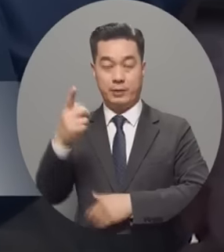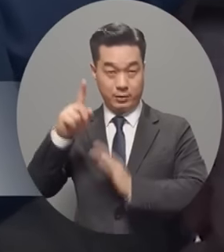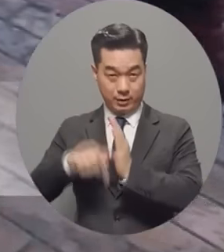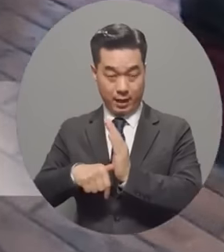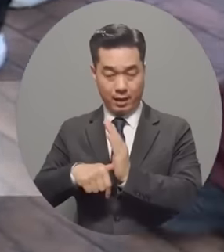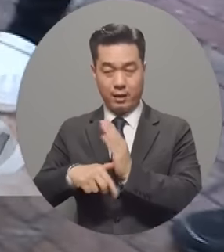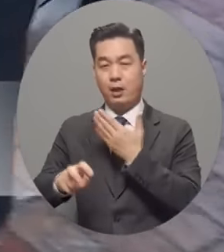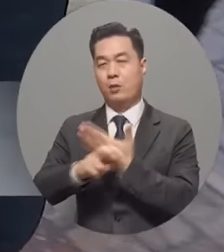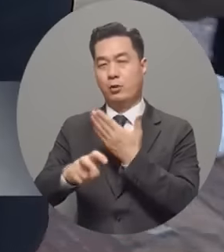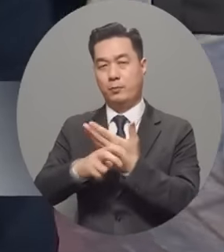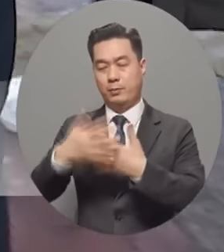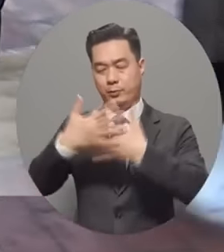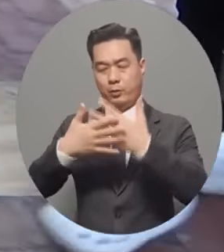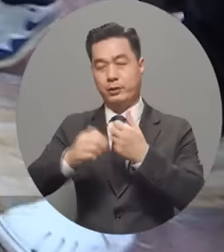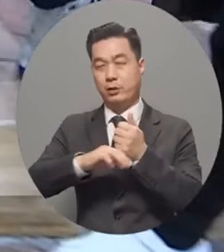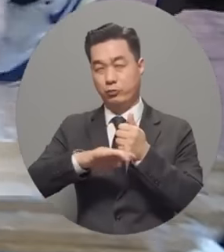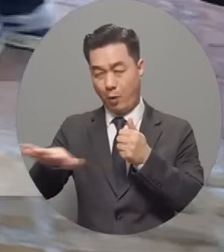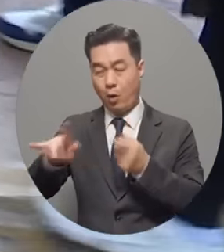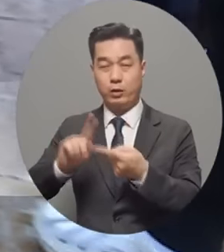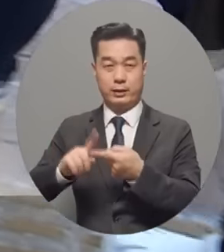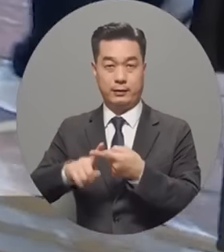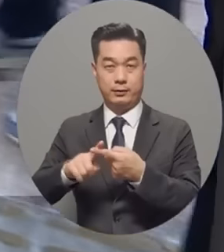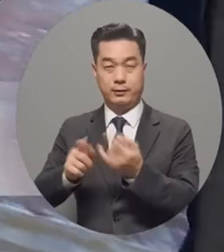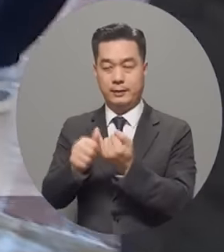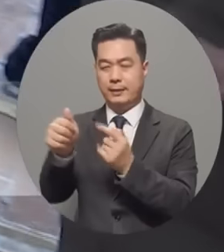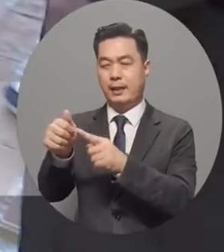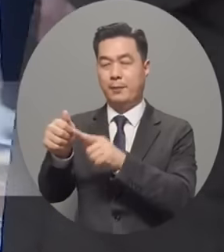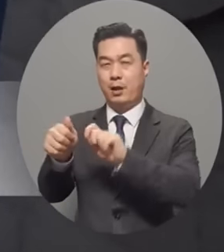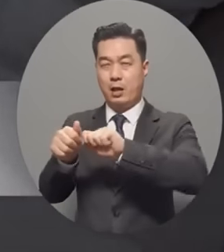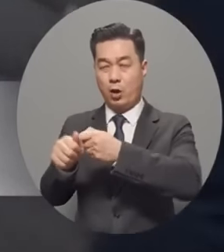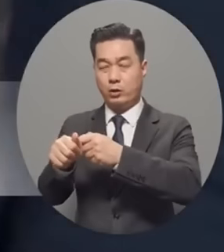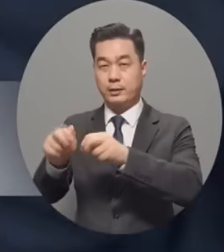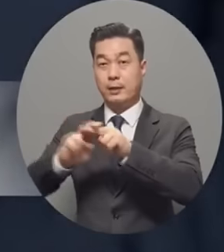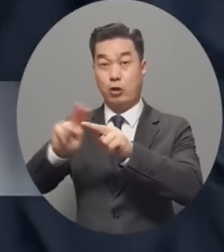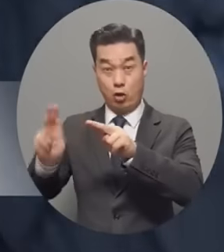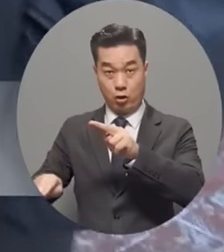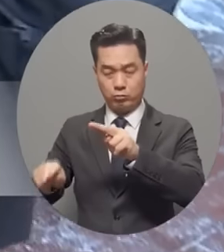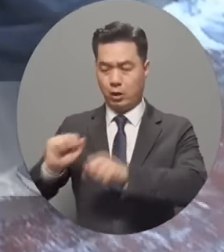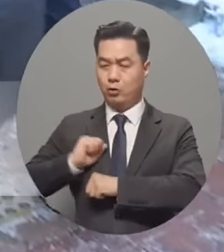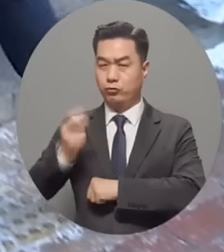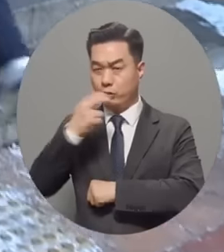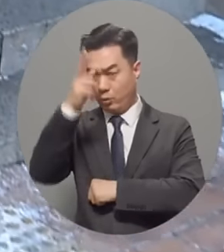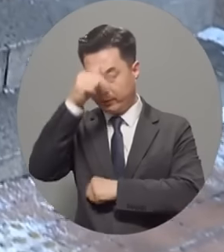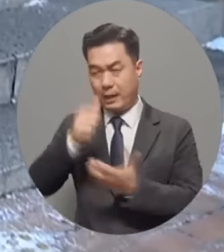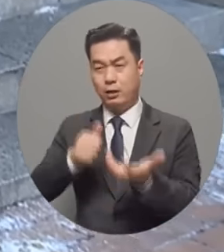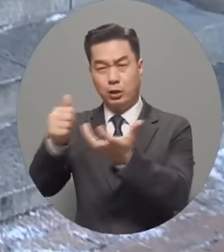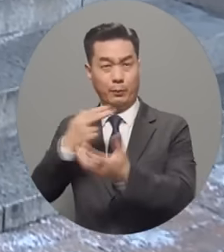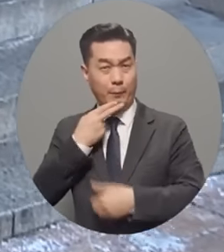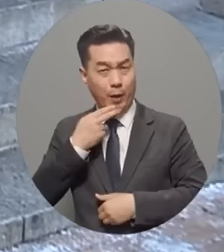지난 2021년 불법 동영상 유포가 적발된 남편 김 씨를 강제 전역시켰으면서도 군